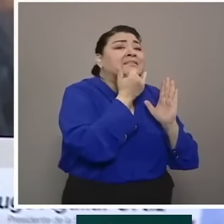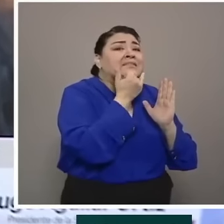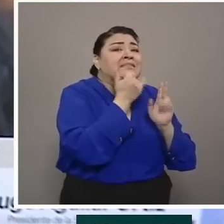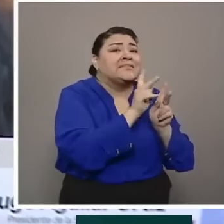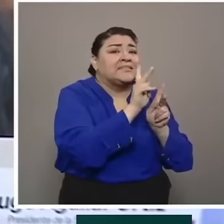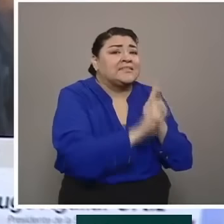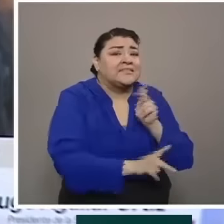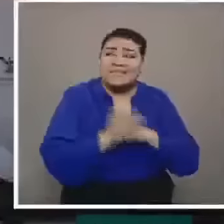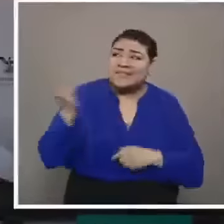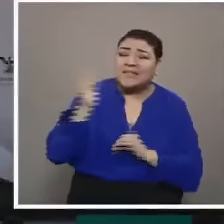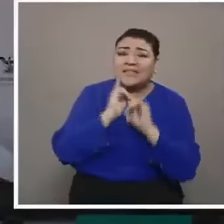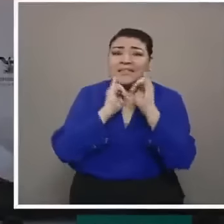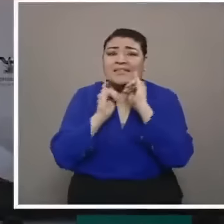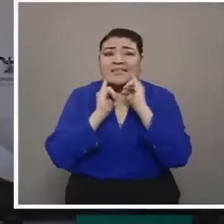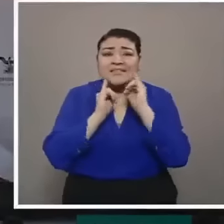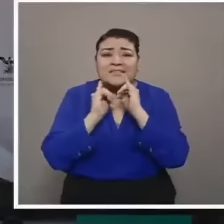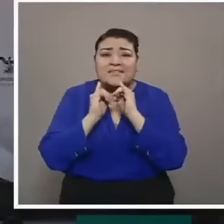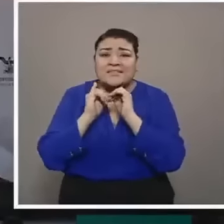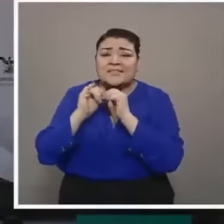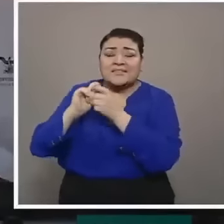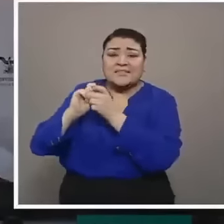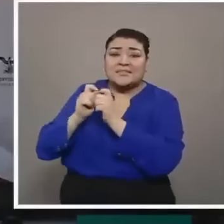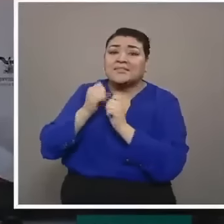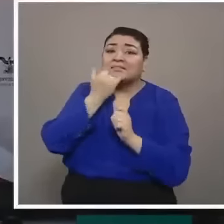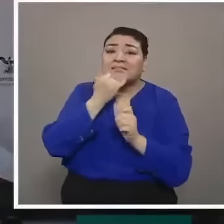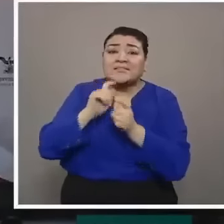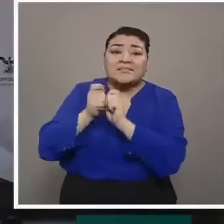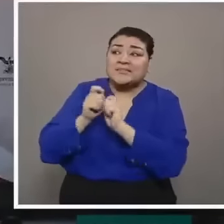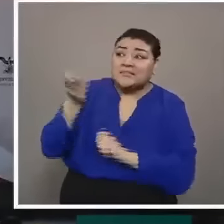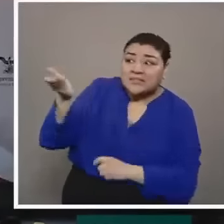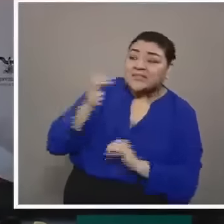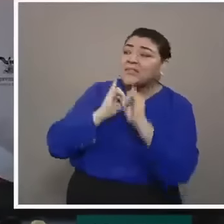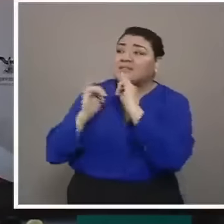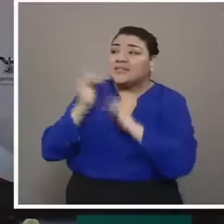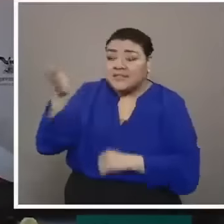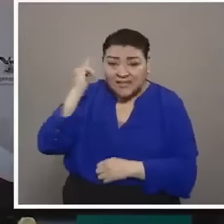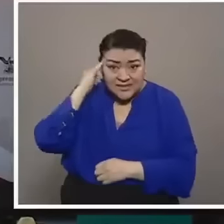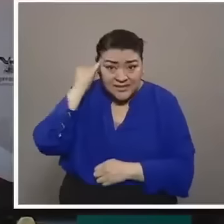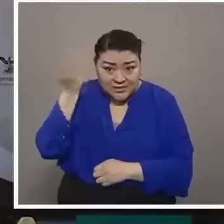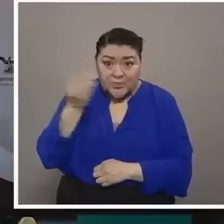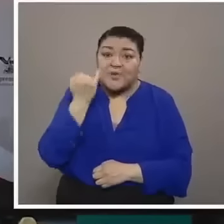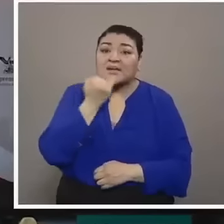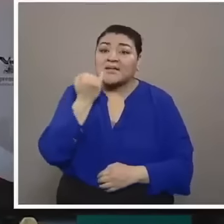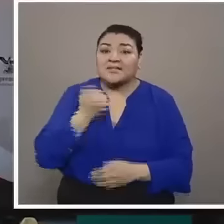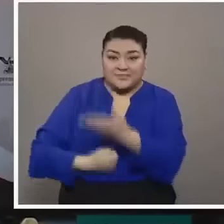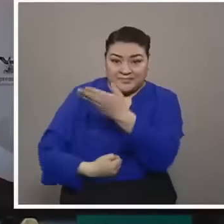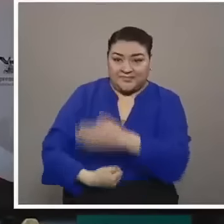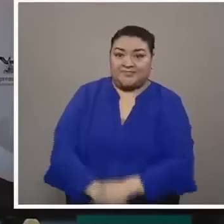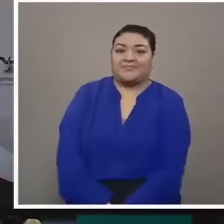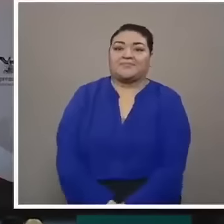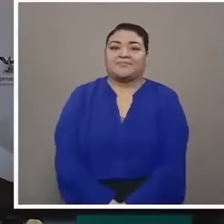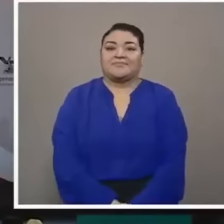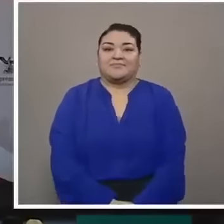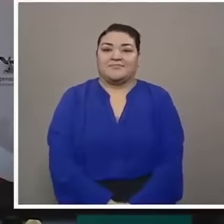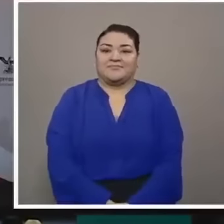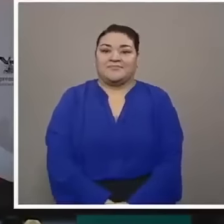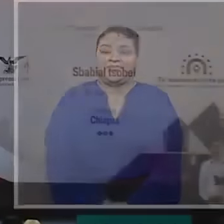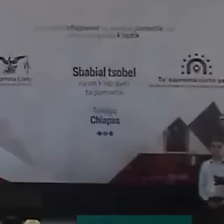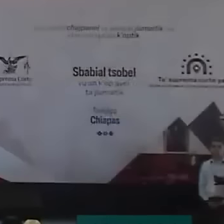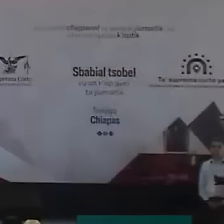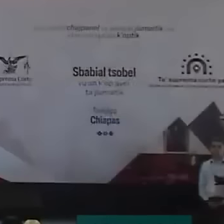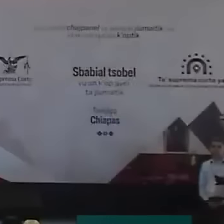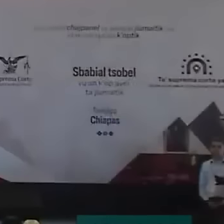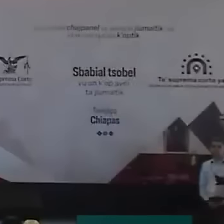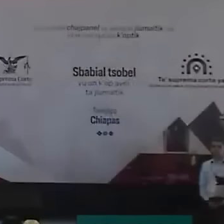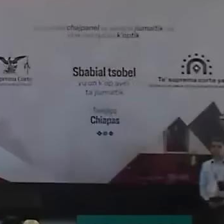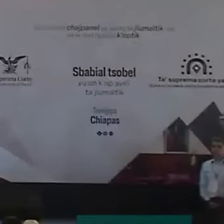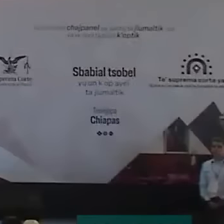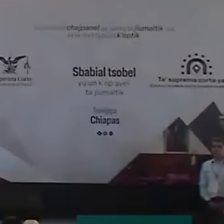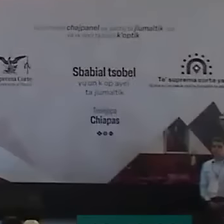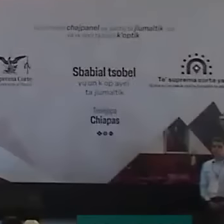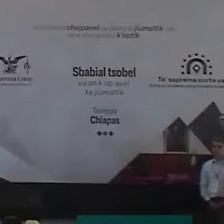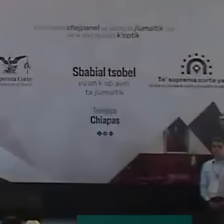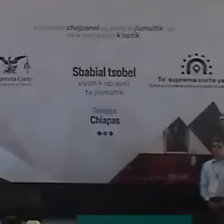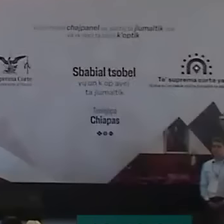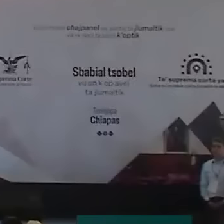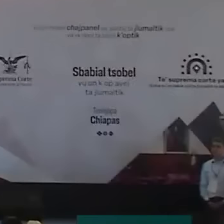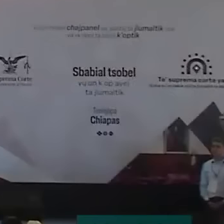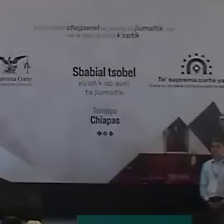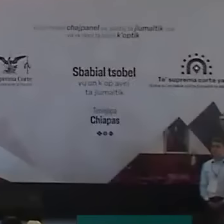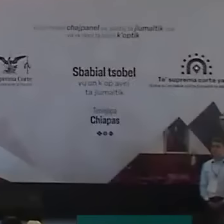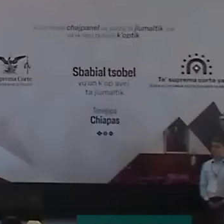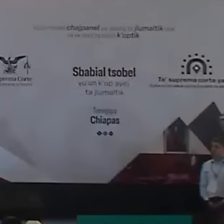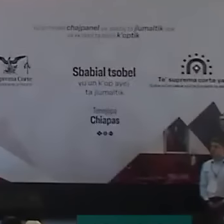Bueno, perdón, ministra, vamos a hacer una pausa para la traducción. Adelante compañeros.